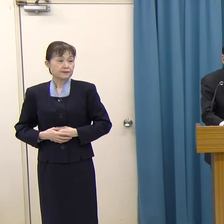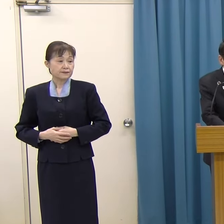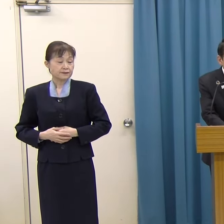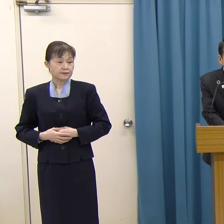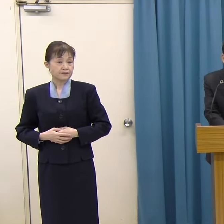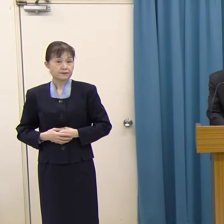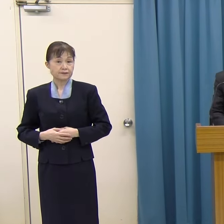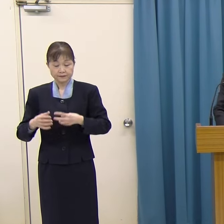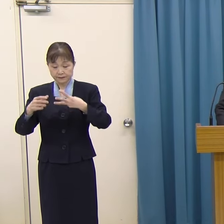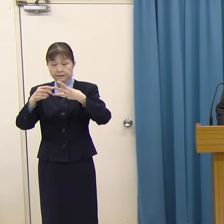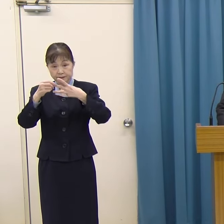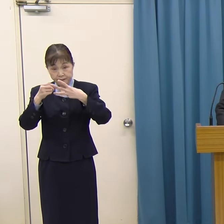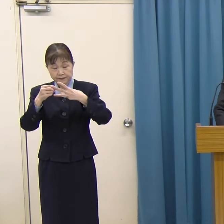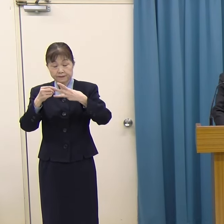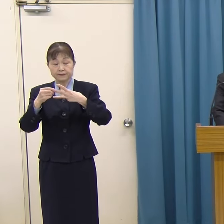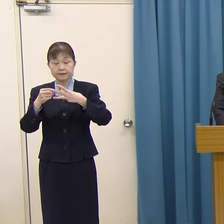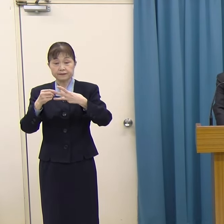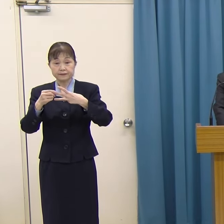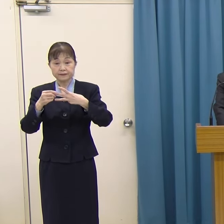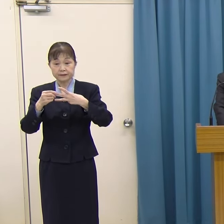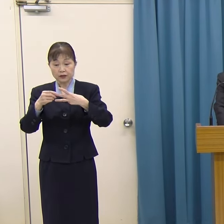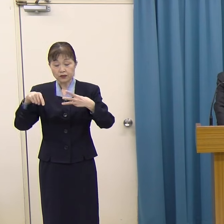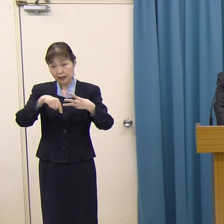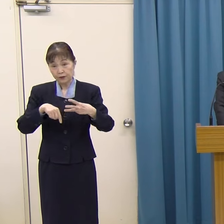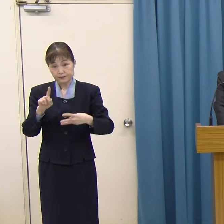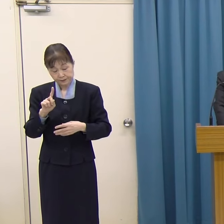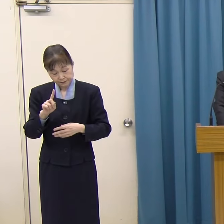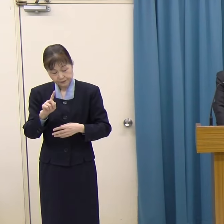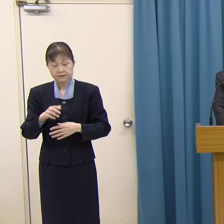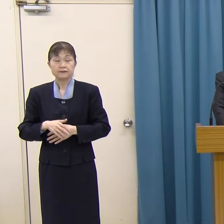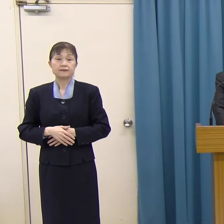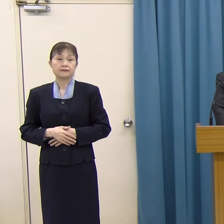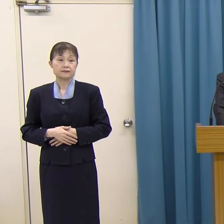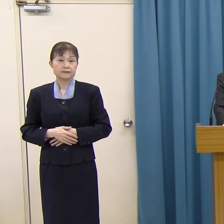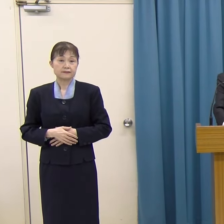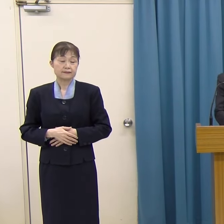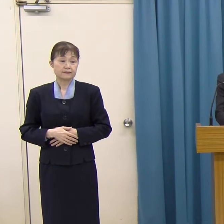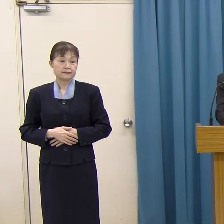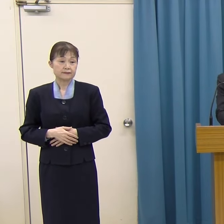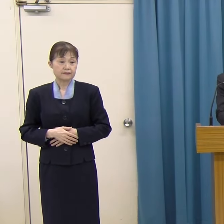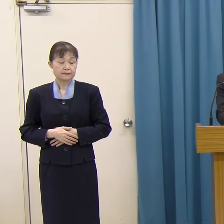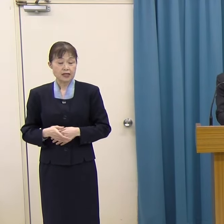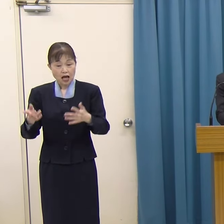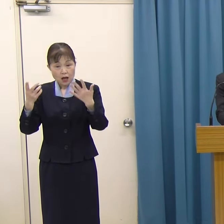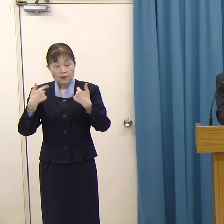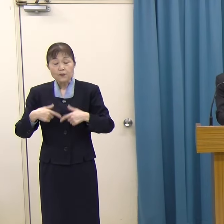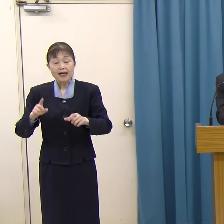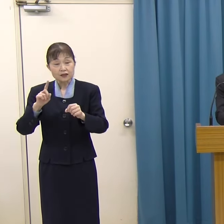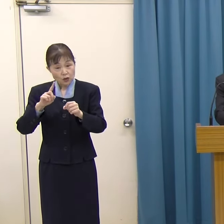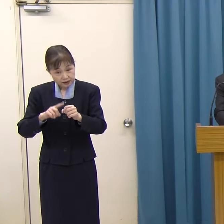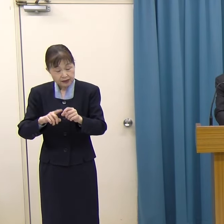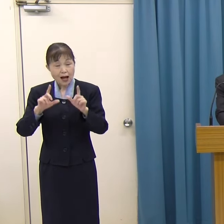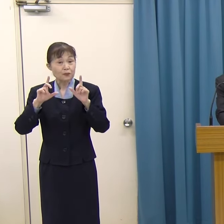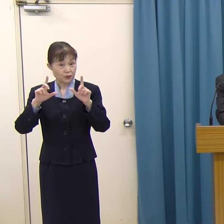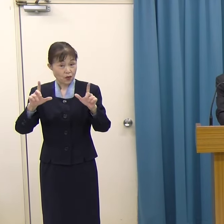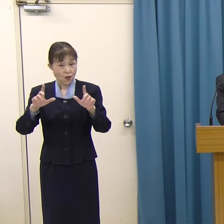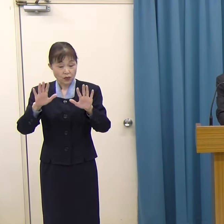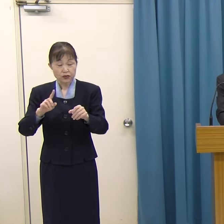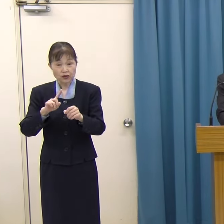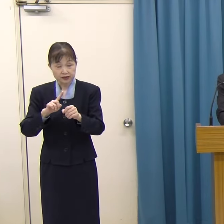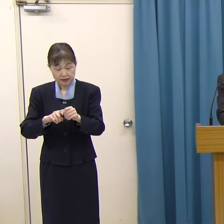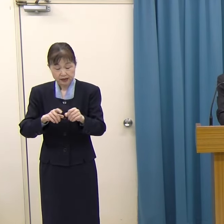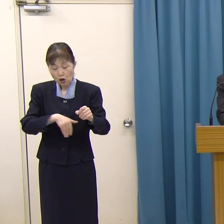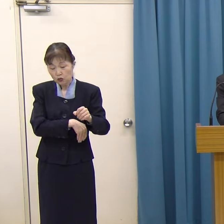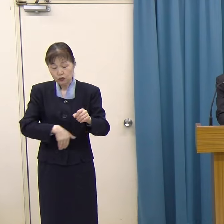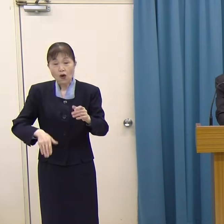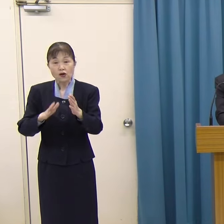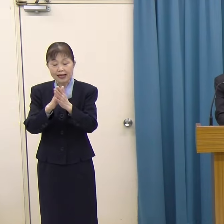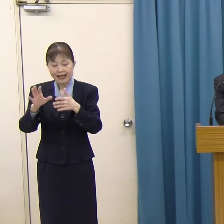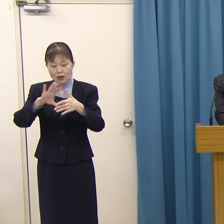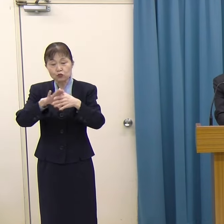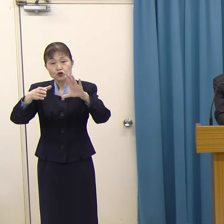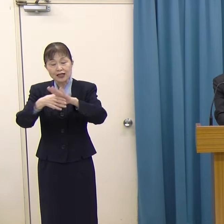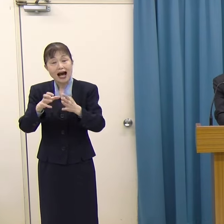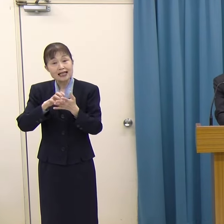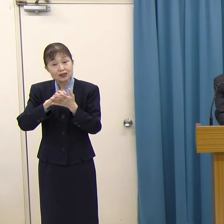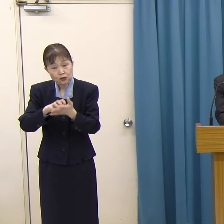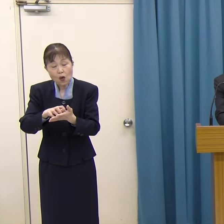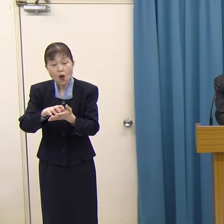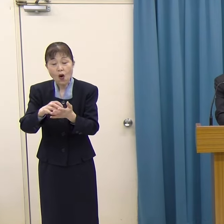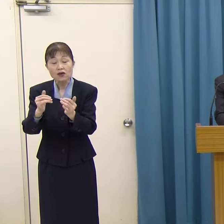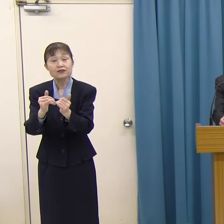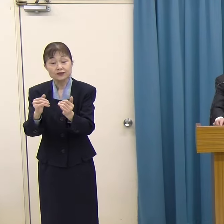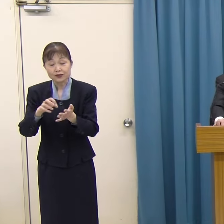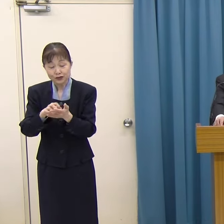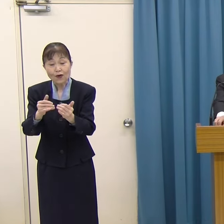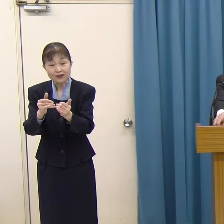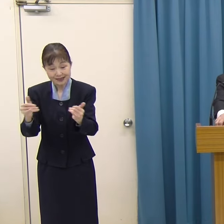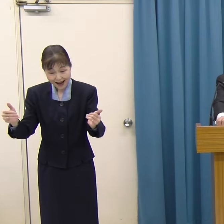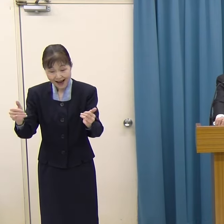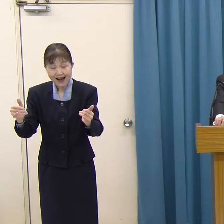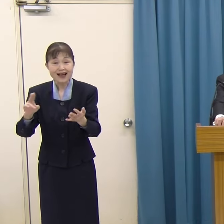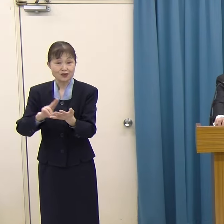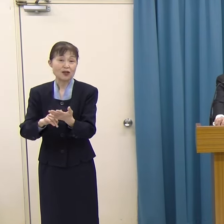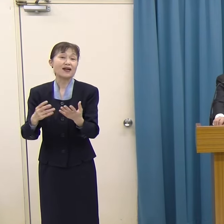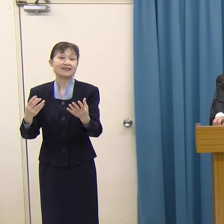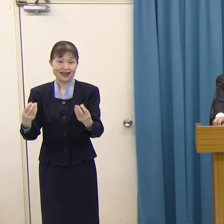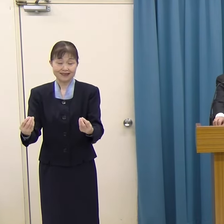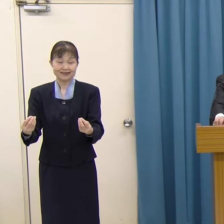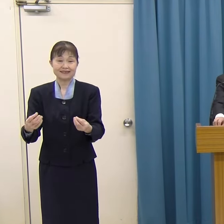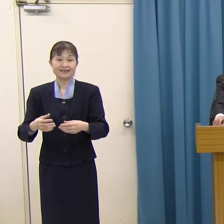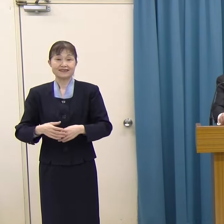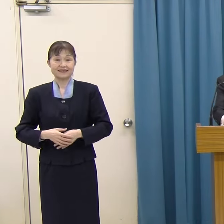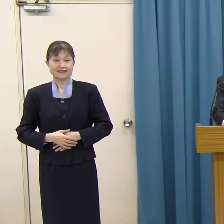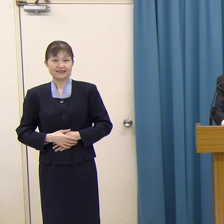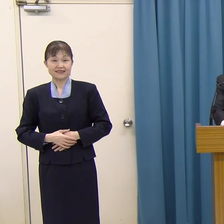２点目です。毎年発表していますが、今年の福岡県文化賞の受賞者が決定しましたので、発表させていただきます。